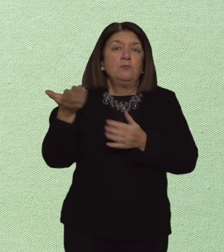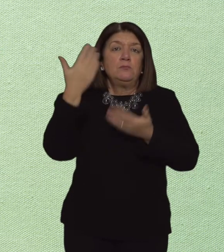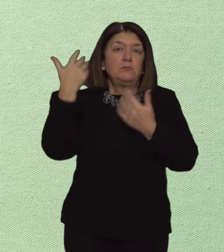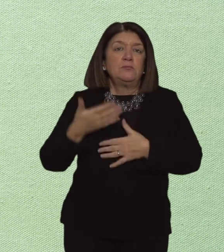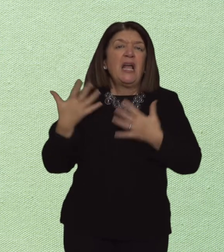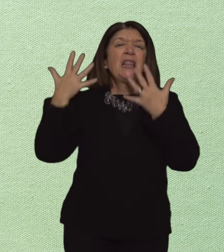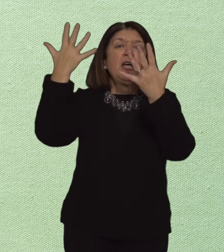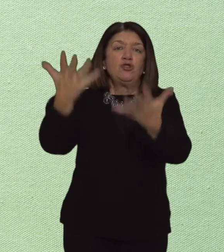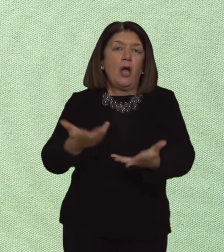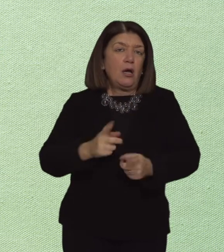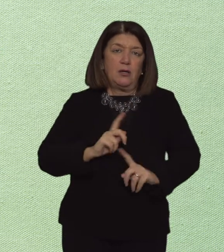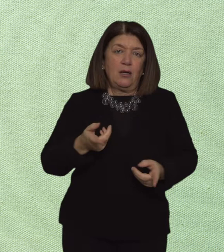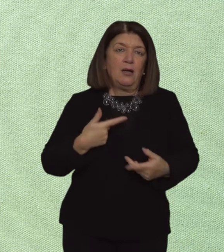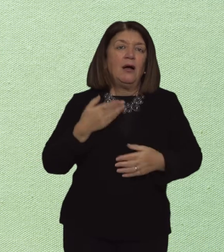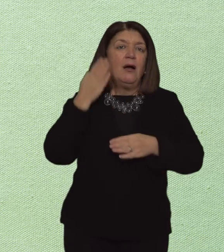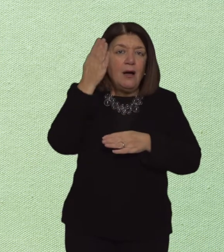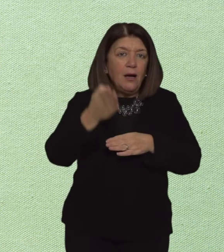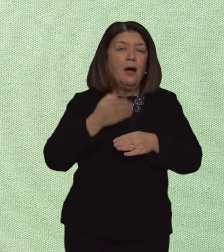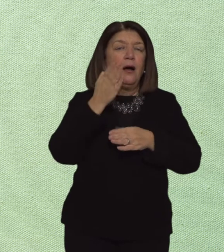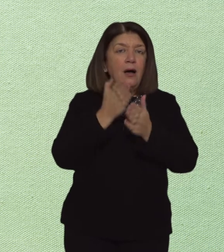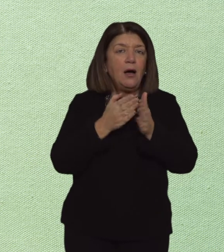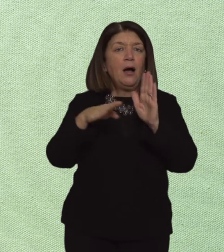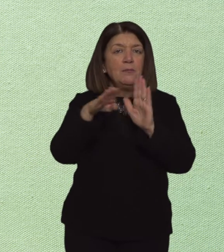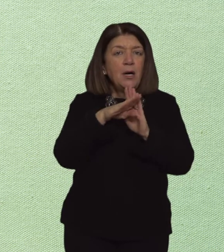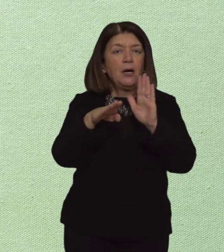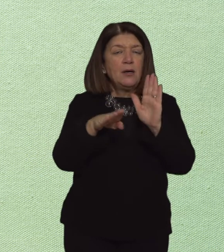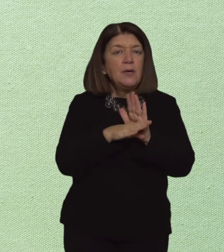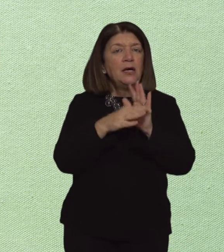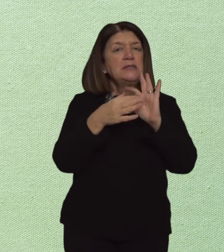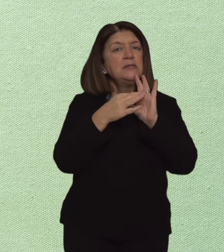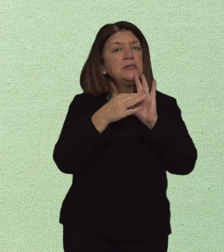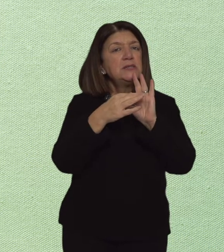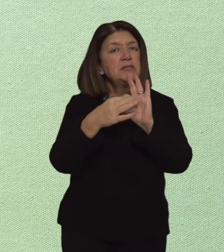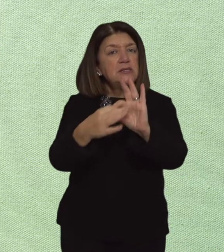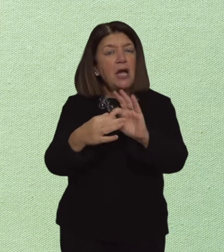e allo stesso modo e se noi ci poniamo la questione della convivenza una volta ogni